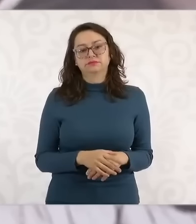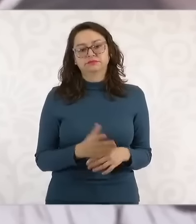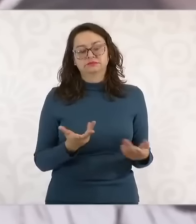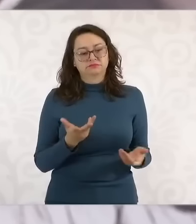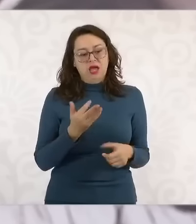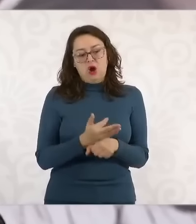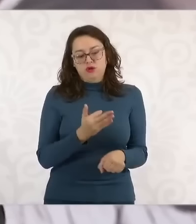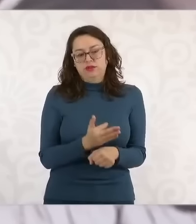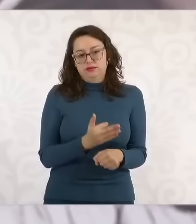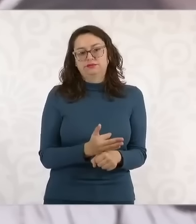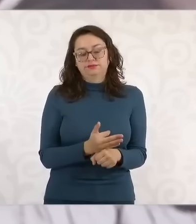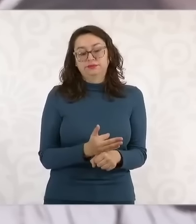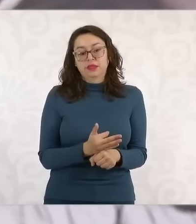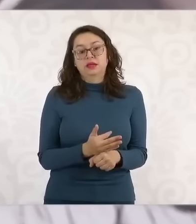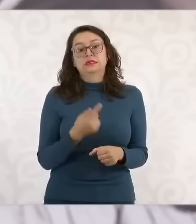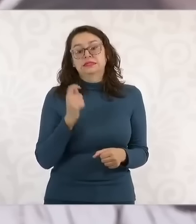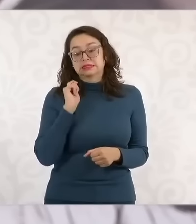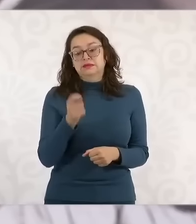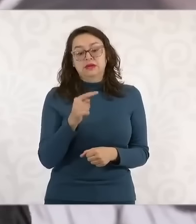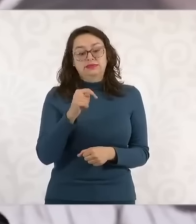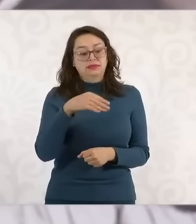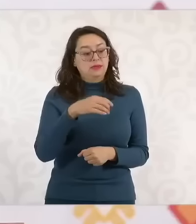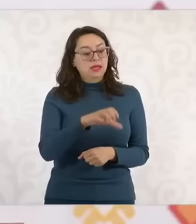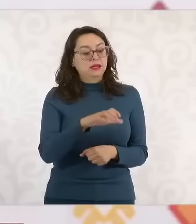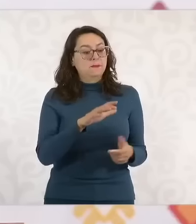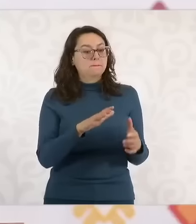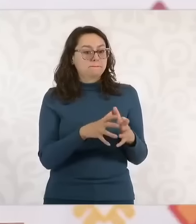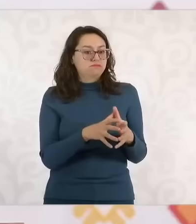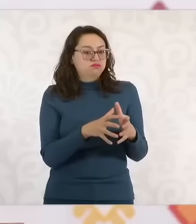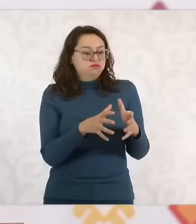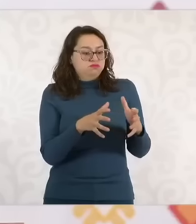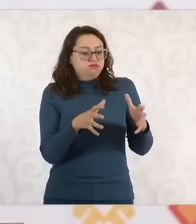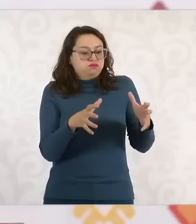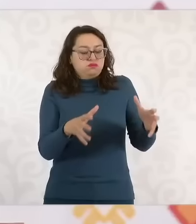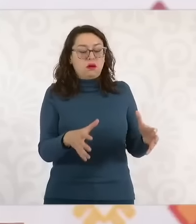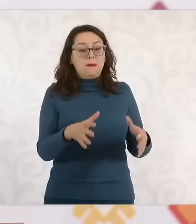y Estados Unidos. O sea, el tratado se hizo más importante porque si no te sale más caro si te